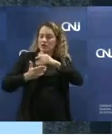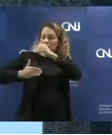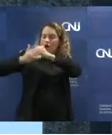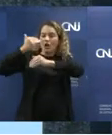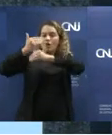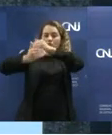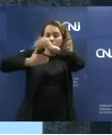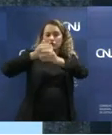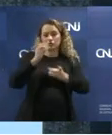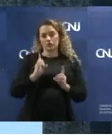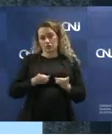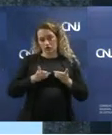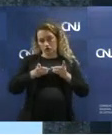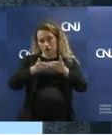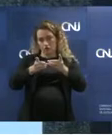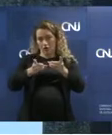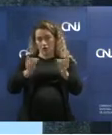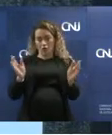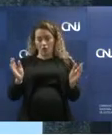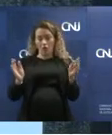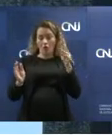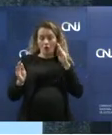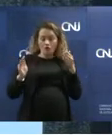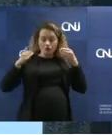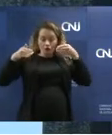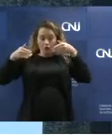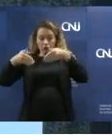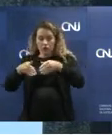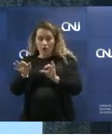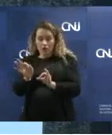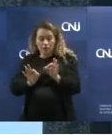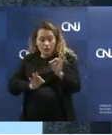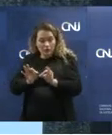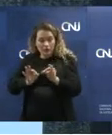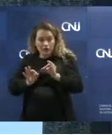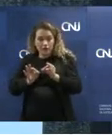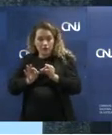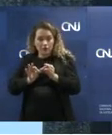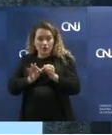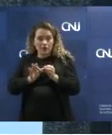voltada ao aperfeiçoamento do sistema de justiça, tendo sempre por diretriz